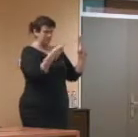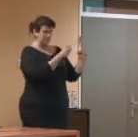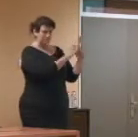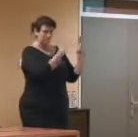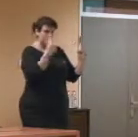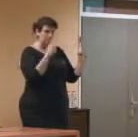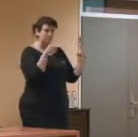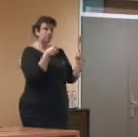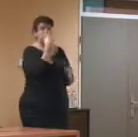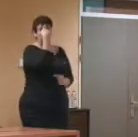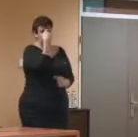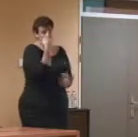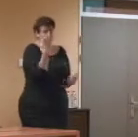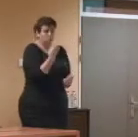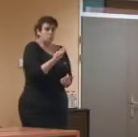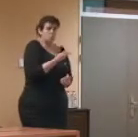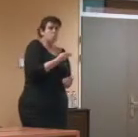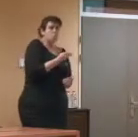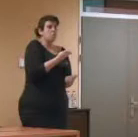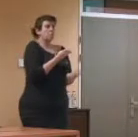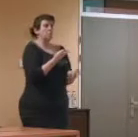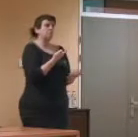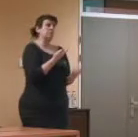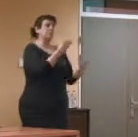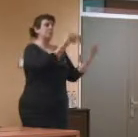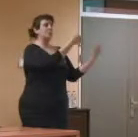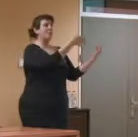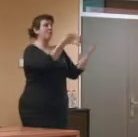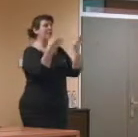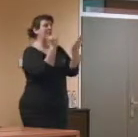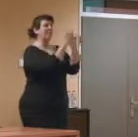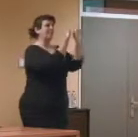poco a poco se va normalizando desde las instituciones, que poco a poco se van rindiendo cuentas